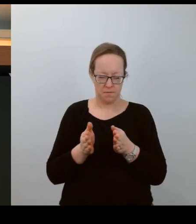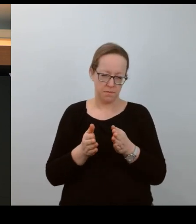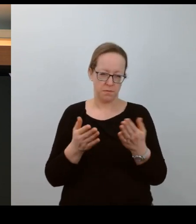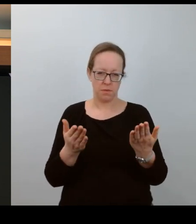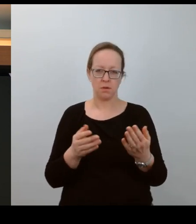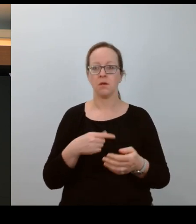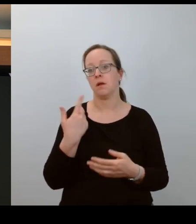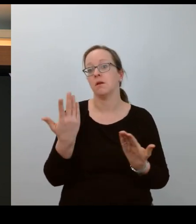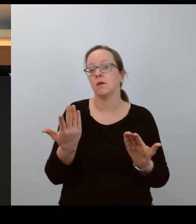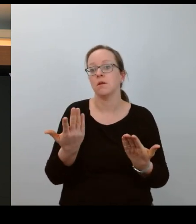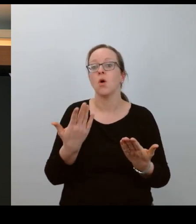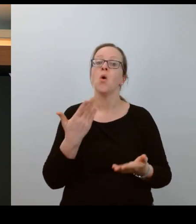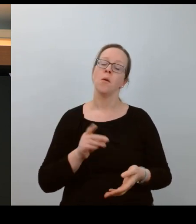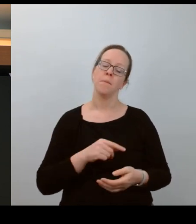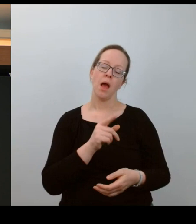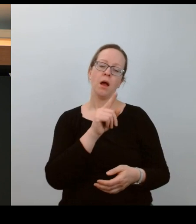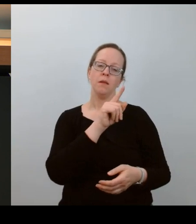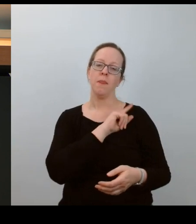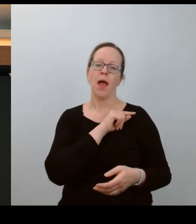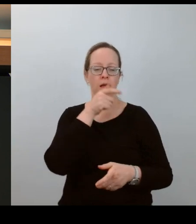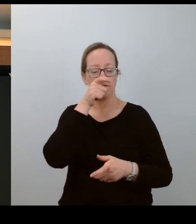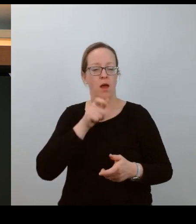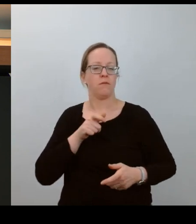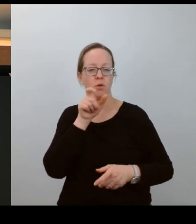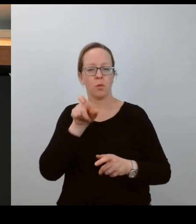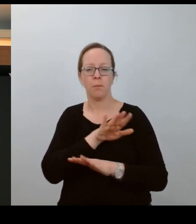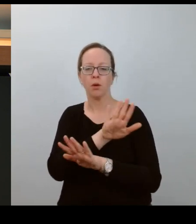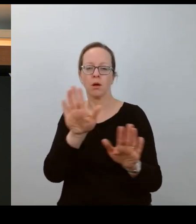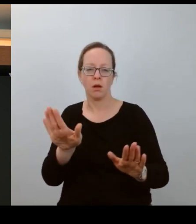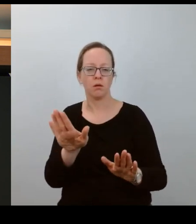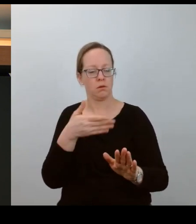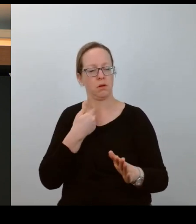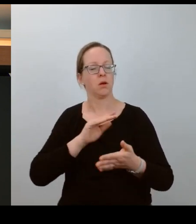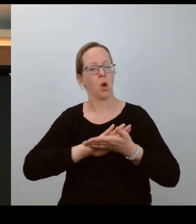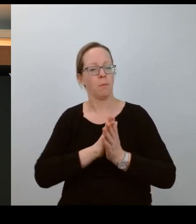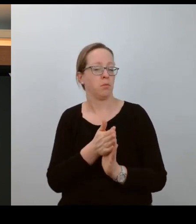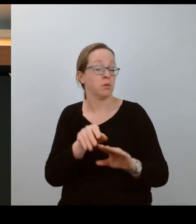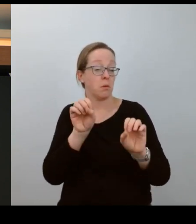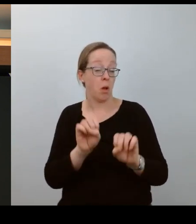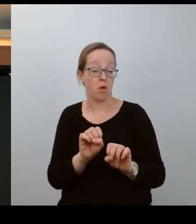Kontaktdaten in der Gastronomie und auf Veranstaltu, was auch nicht so optimal gelaufen ist,